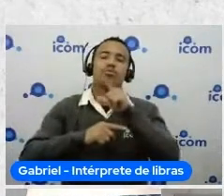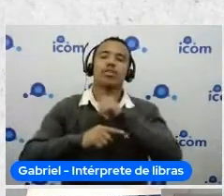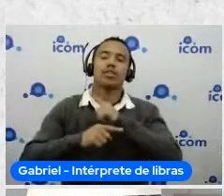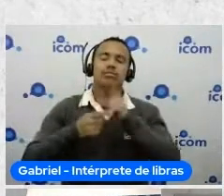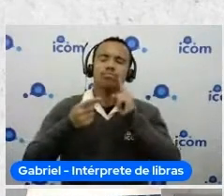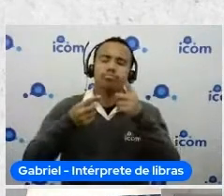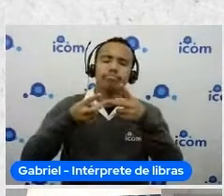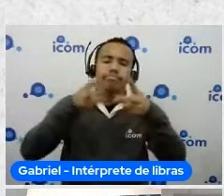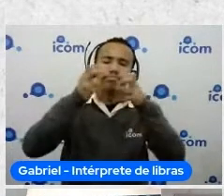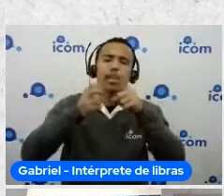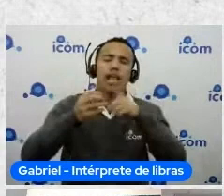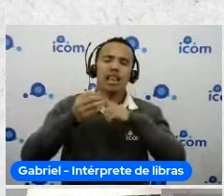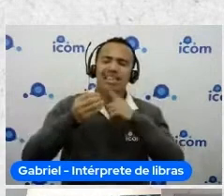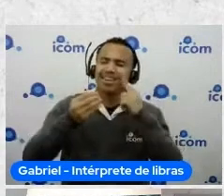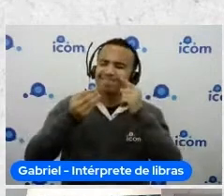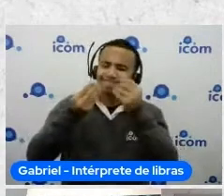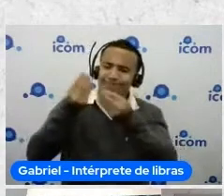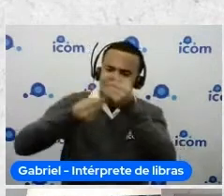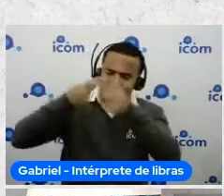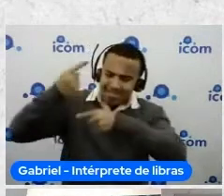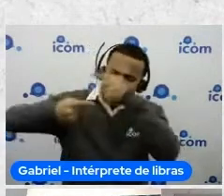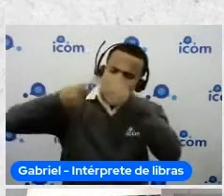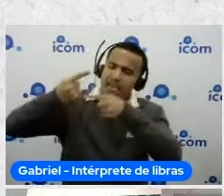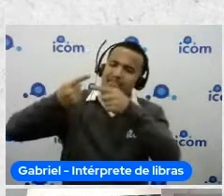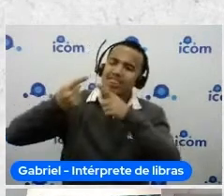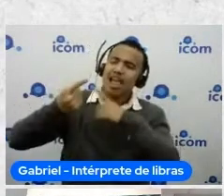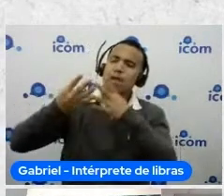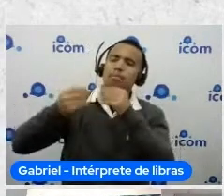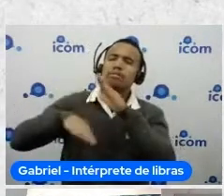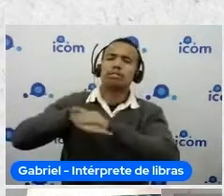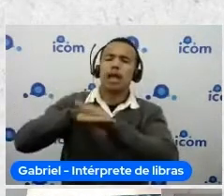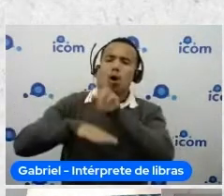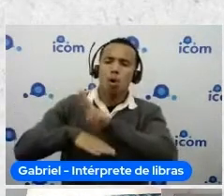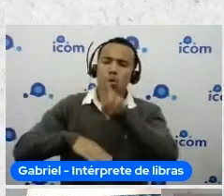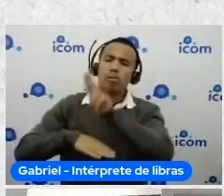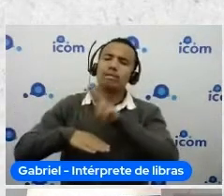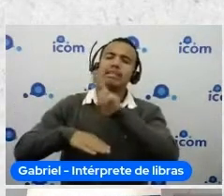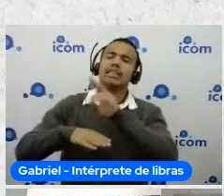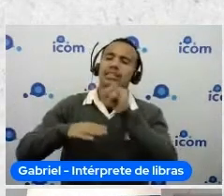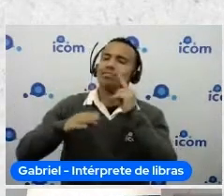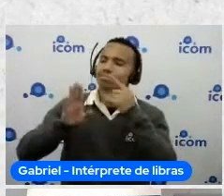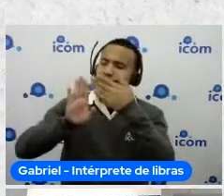nota condições de desgastes ainda superficiais, tais como os marcas de corrosão por fleeting